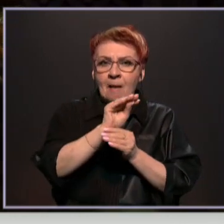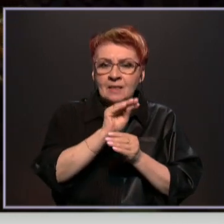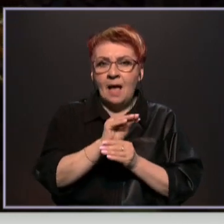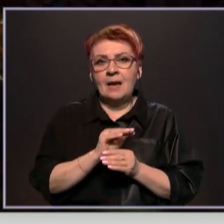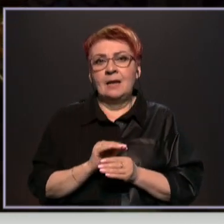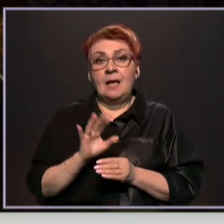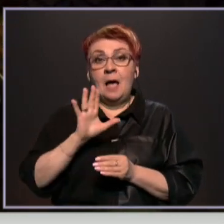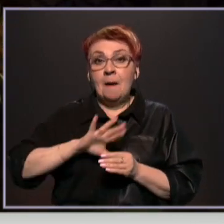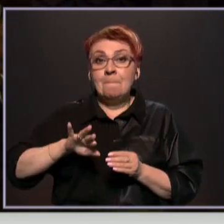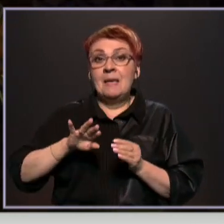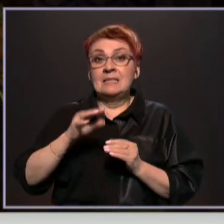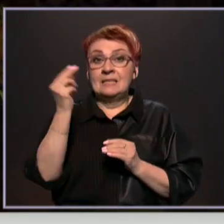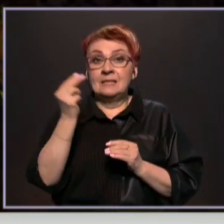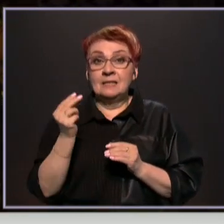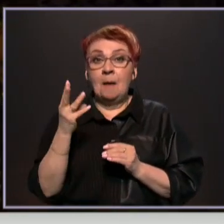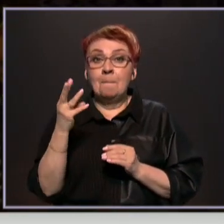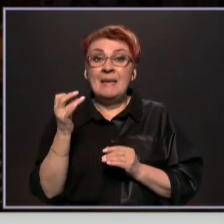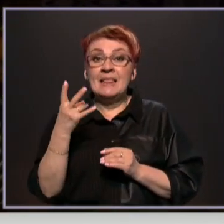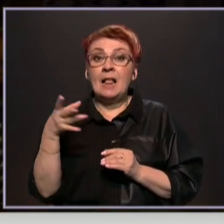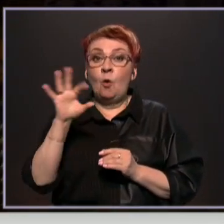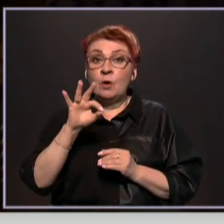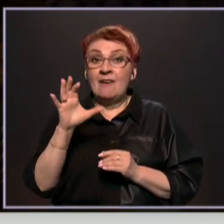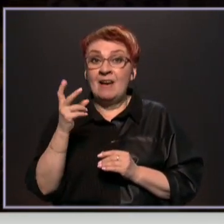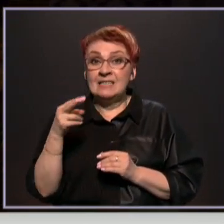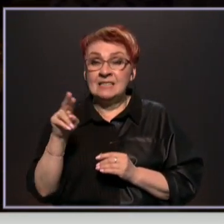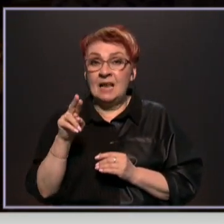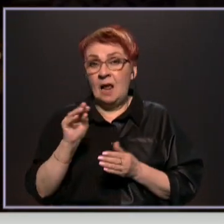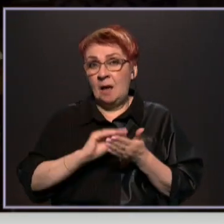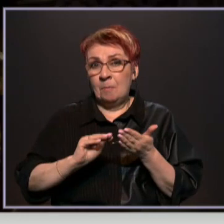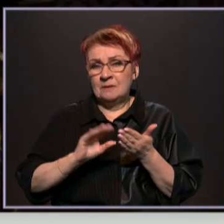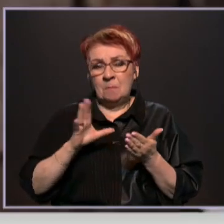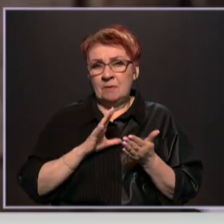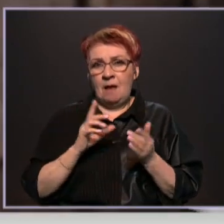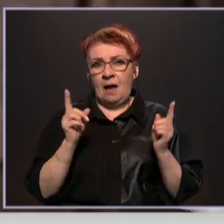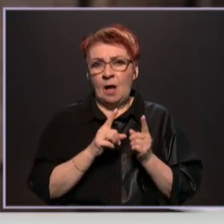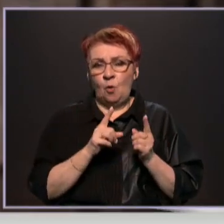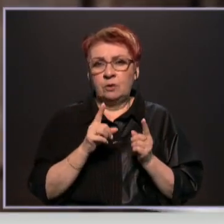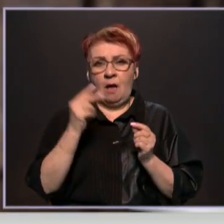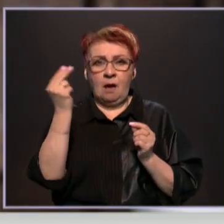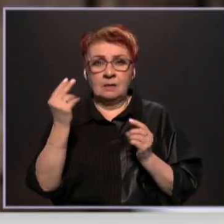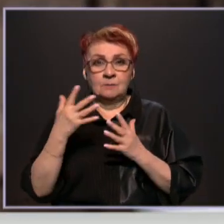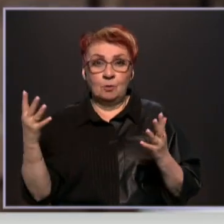без иллюстраций не налоги Василия повествование всё-таки казалось очень коротким А в XVI веке этот